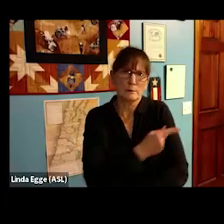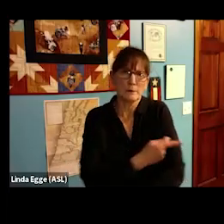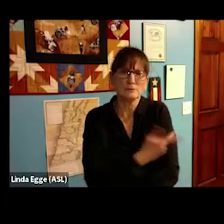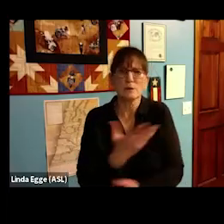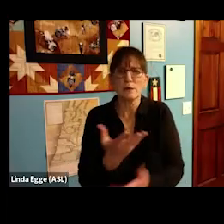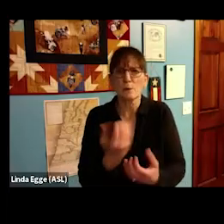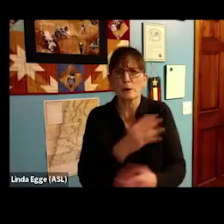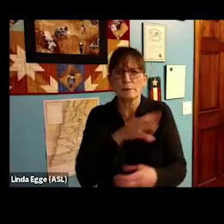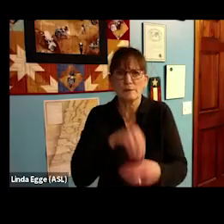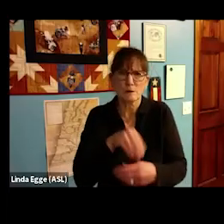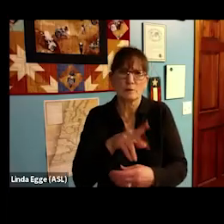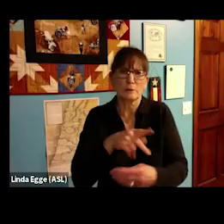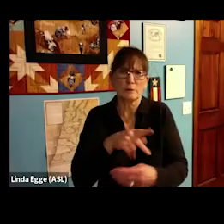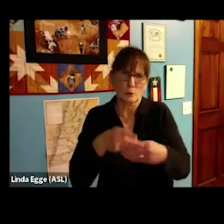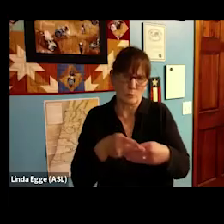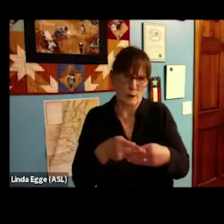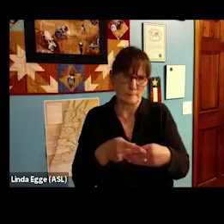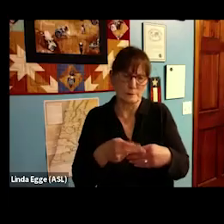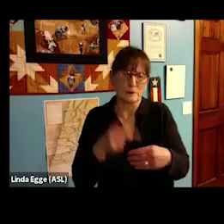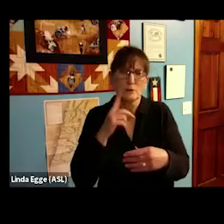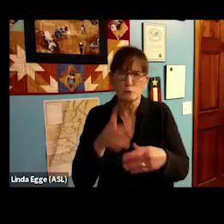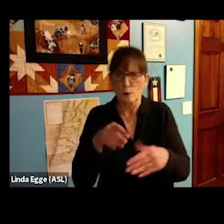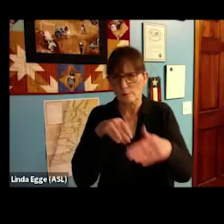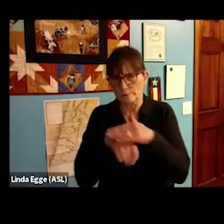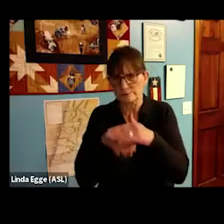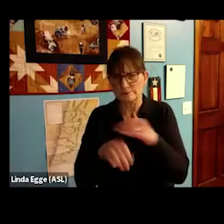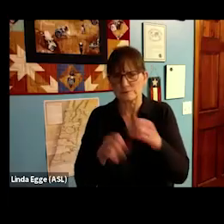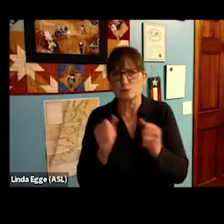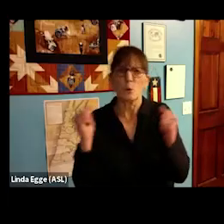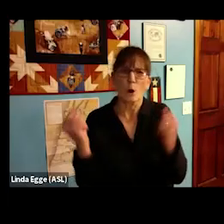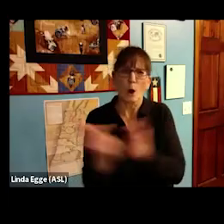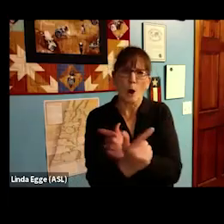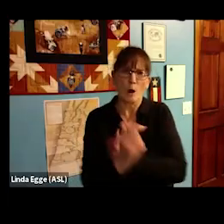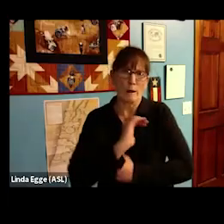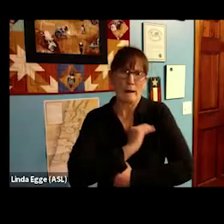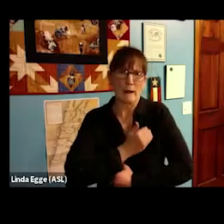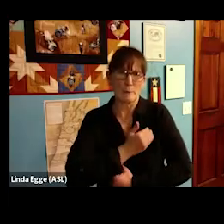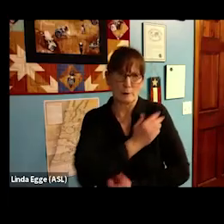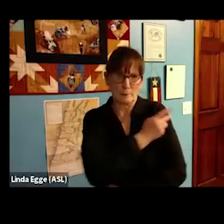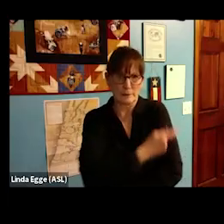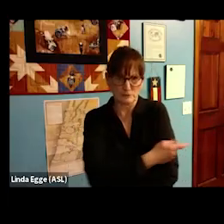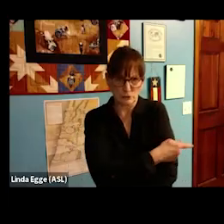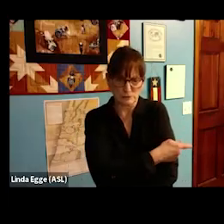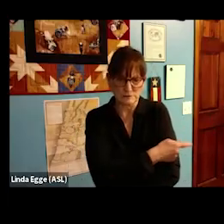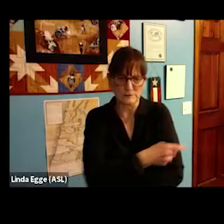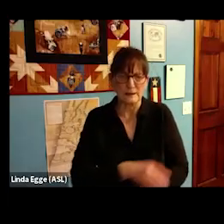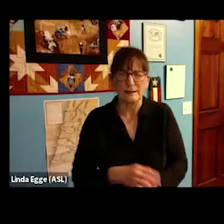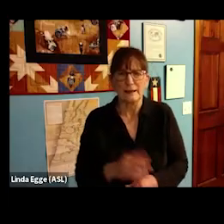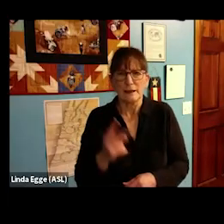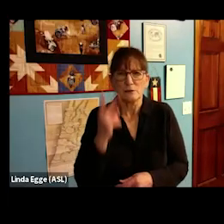sobre cómo hacer negocios con la SSA. Solo quiero agradecer a Pam y Kristin, por todo lo que han hecho.